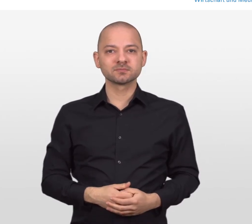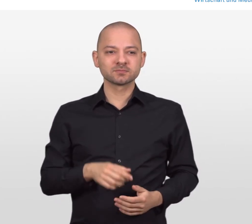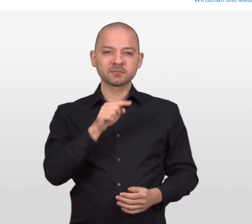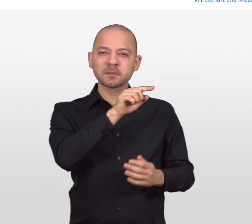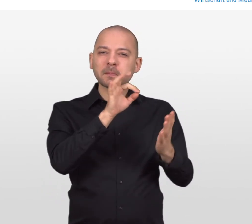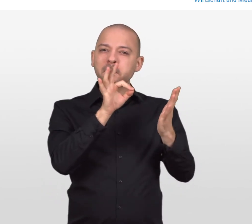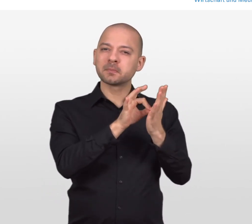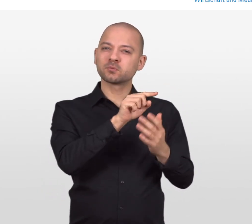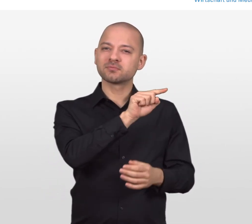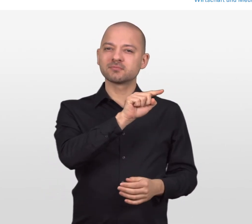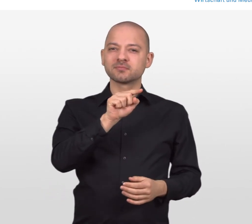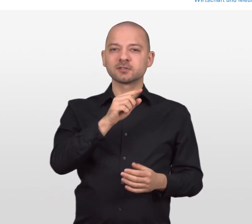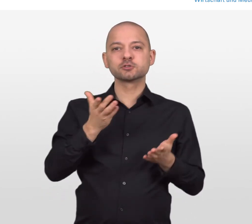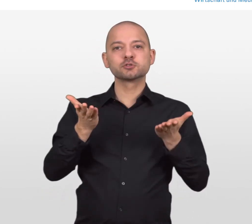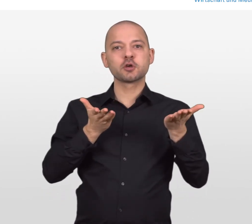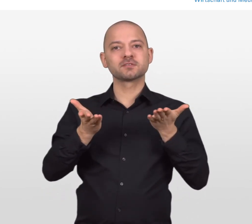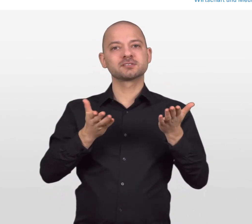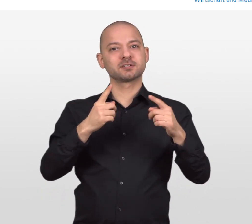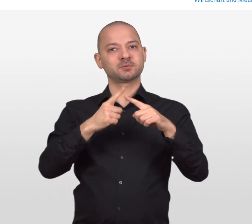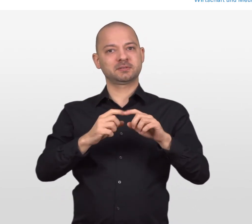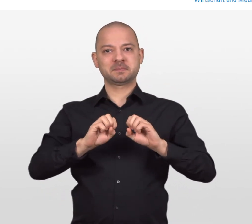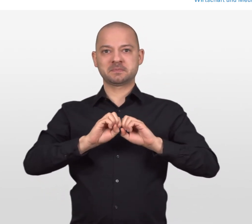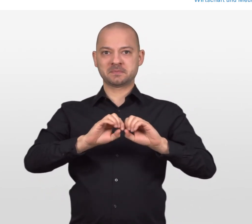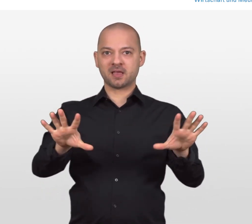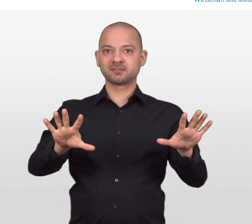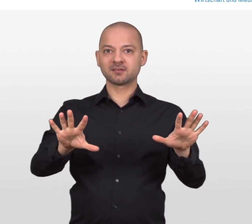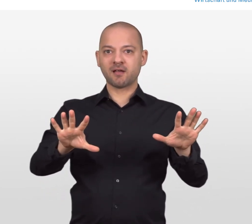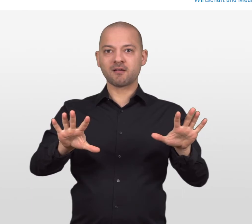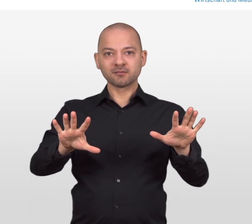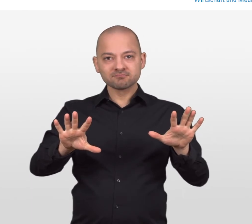Unter dem Punkt „Service und Media“